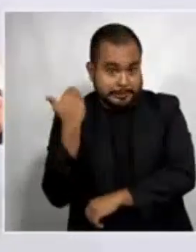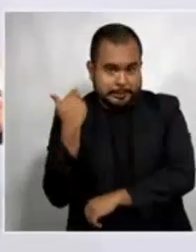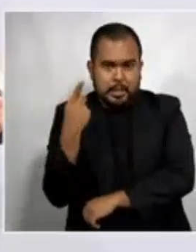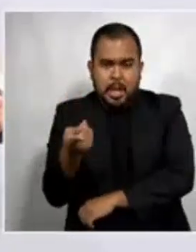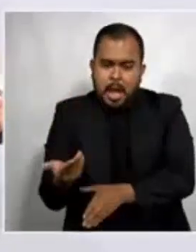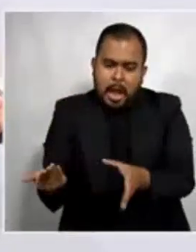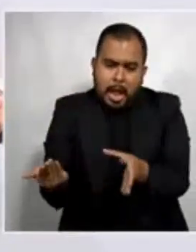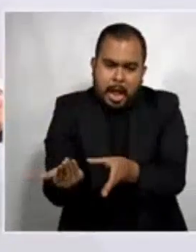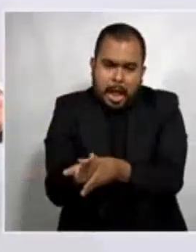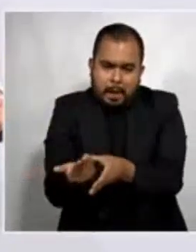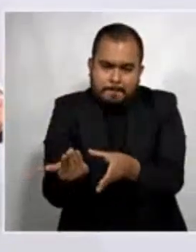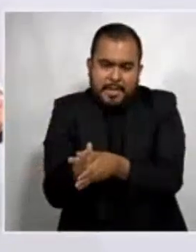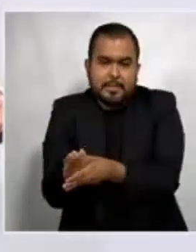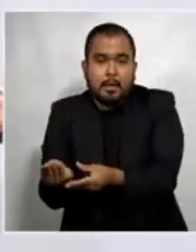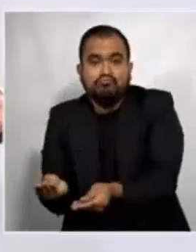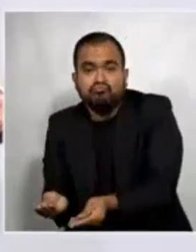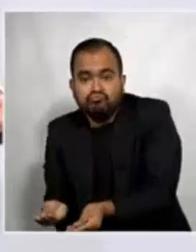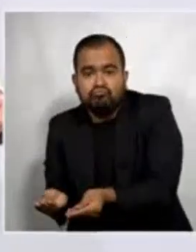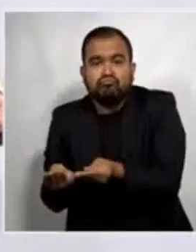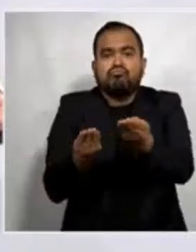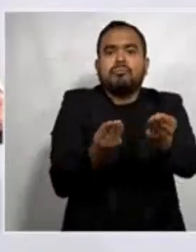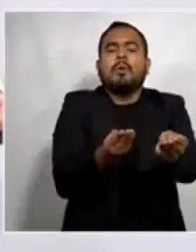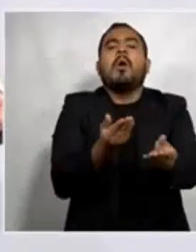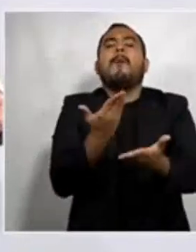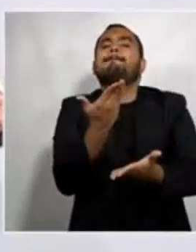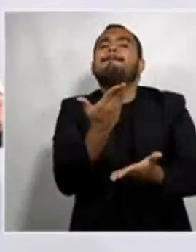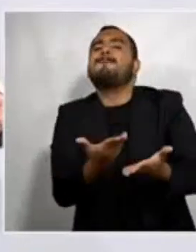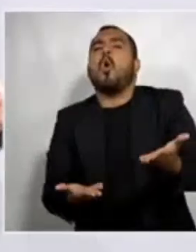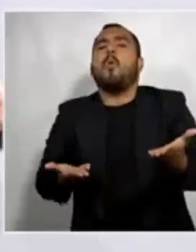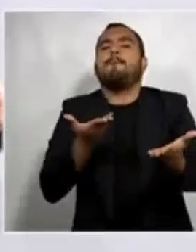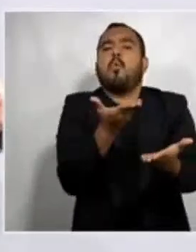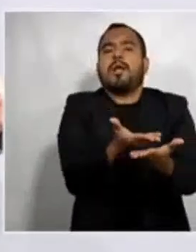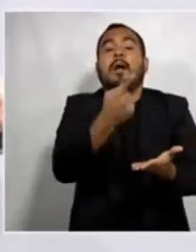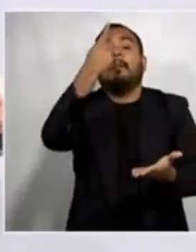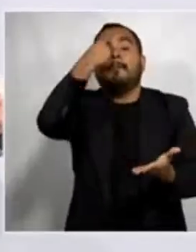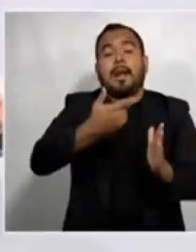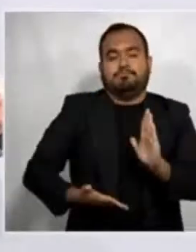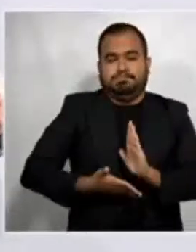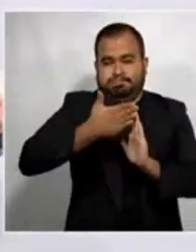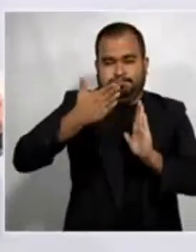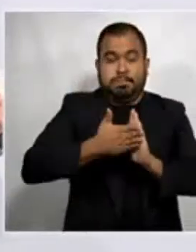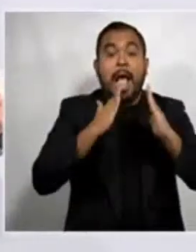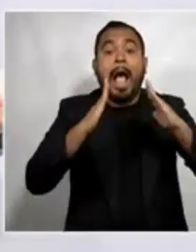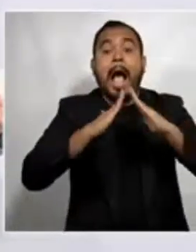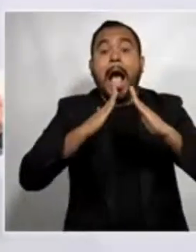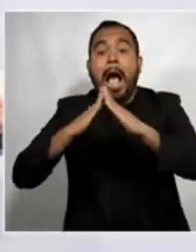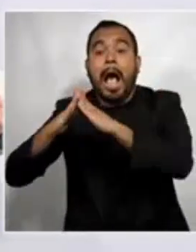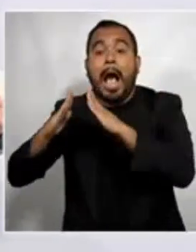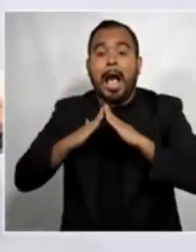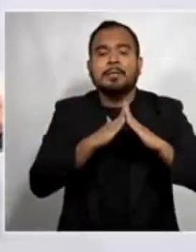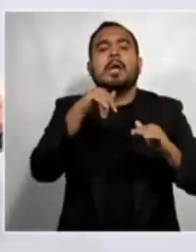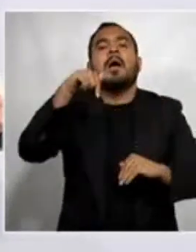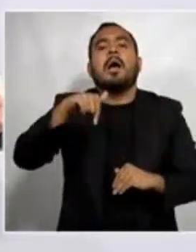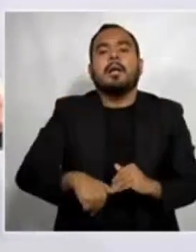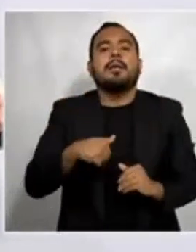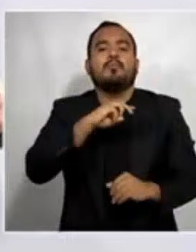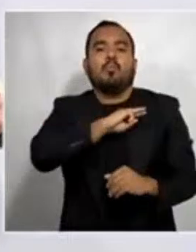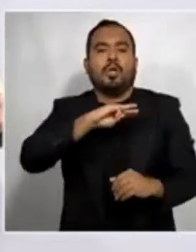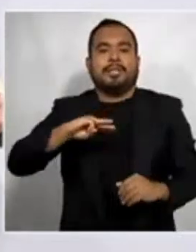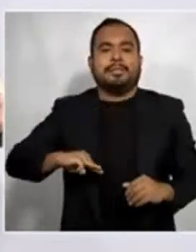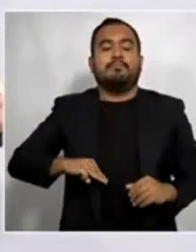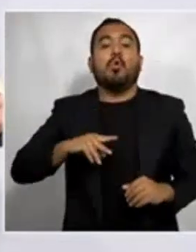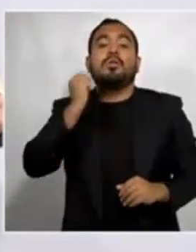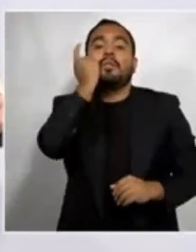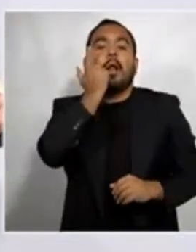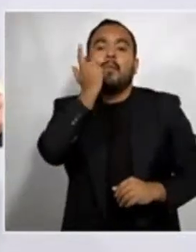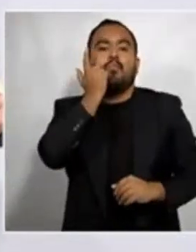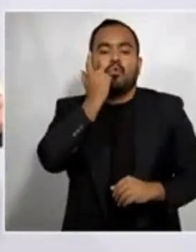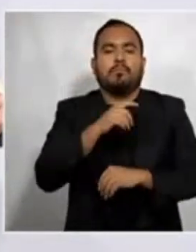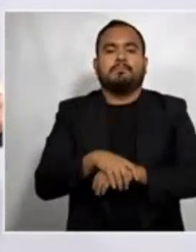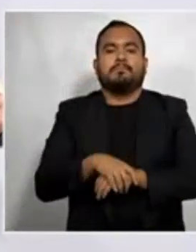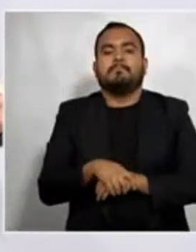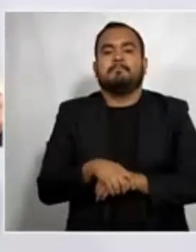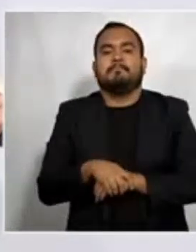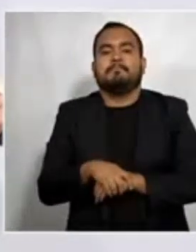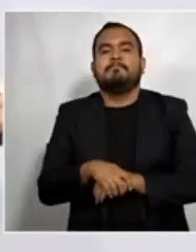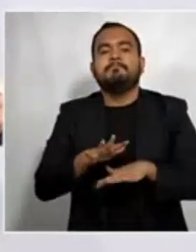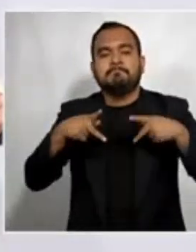con la propuesta de vivienda para el municipio de Tlajomulco. Quiero pedirle